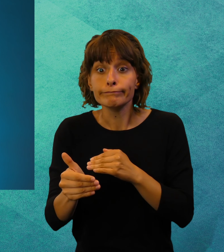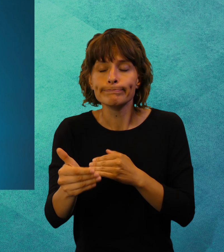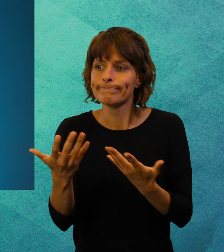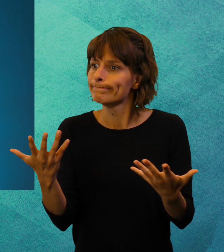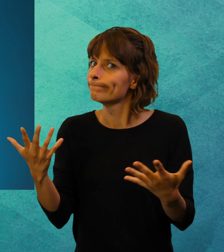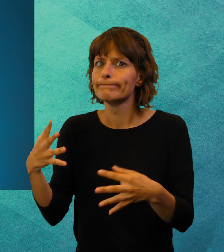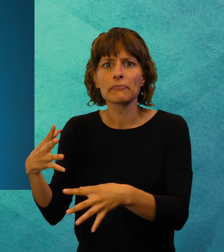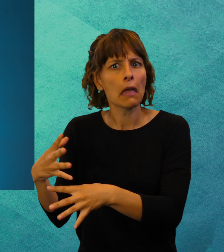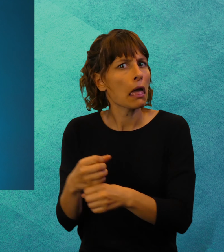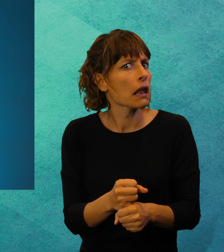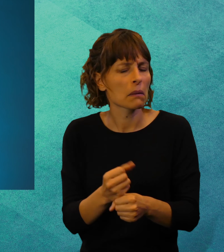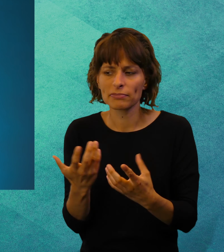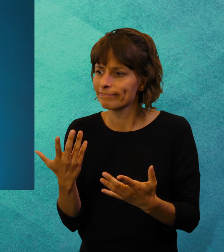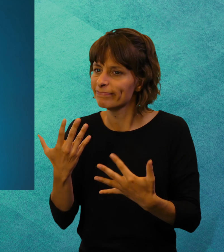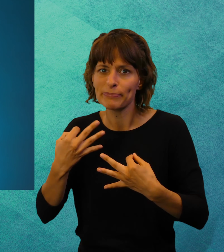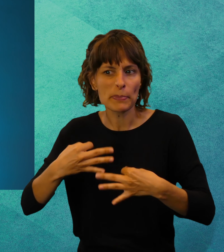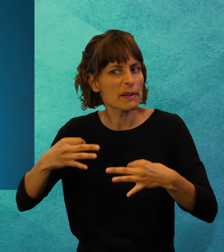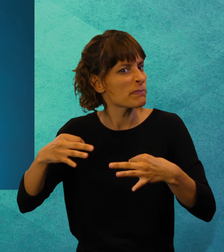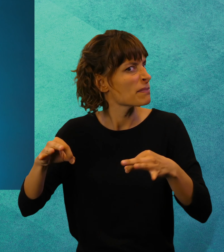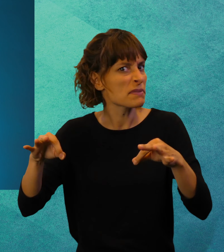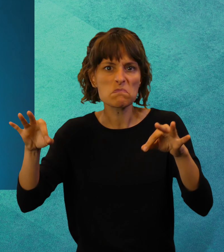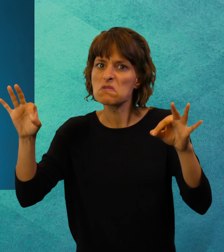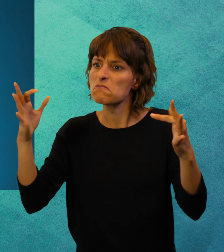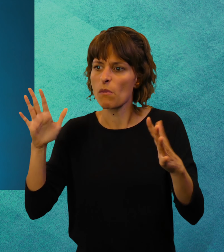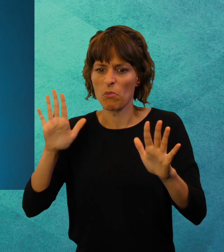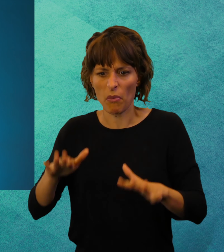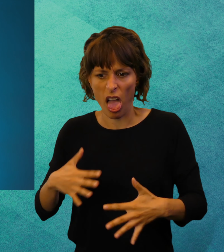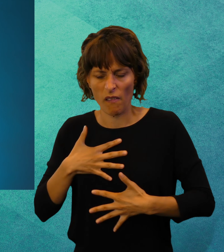zijn dat je je niet beter gaat voelen. En dat je na een tijdje nog steeds last heb van een gek